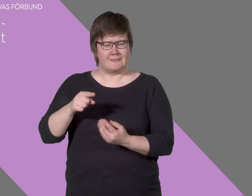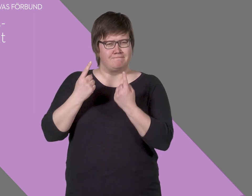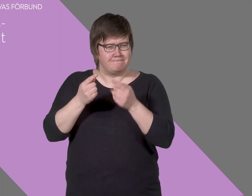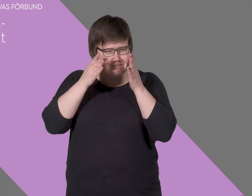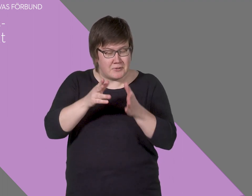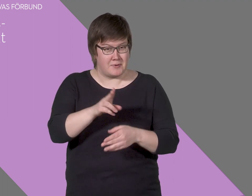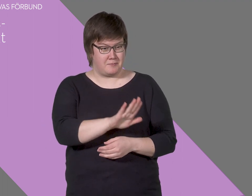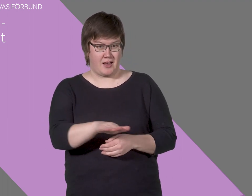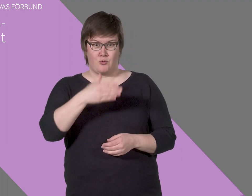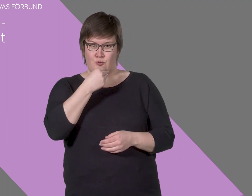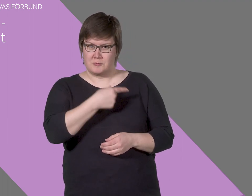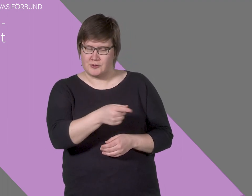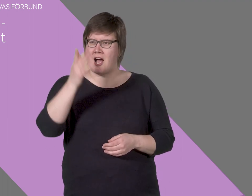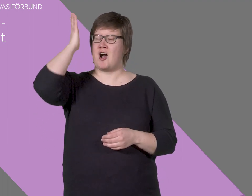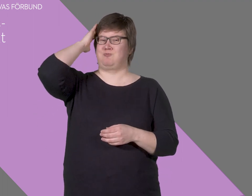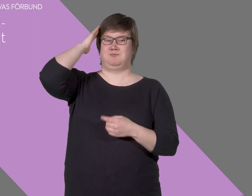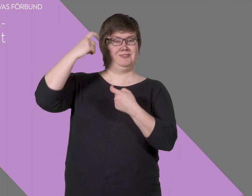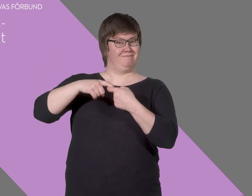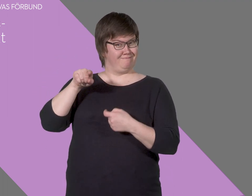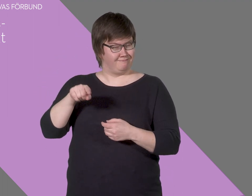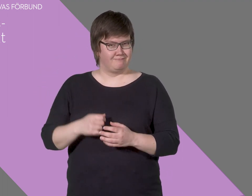särskilt bland barn och ungdomar.